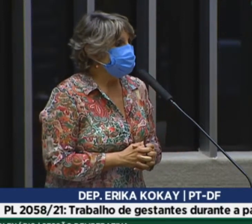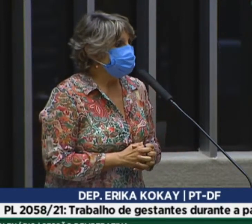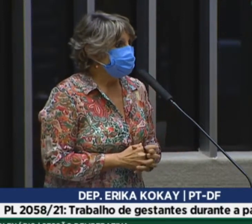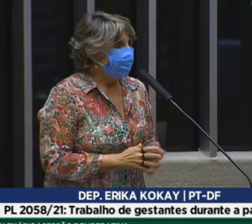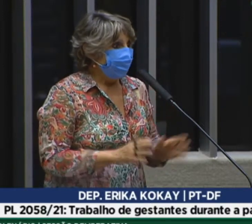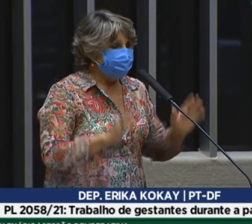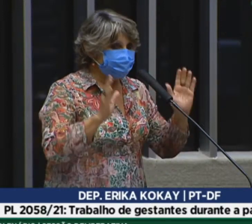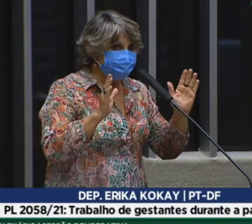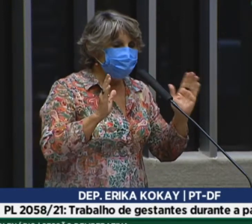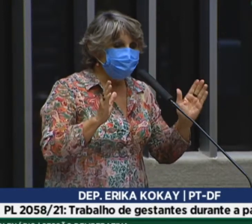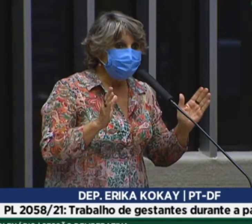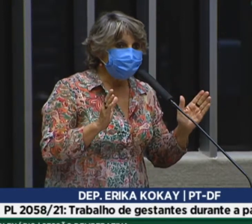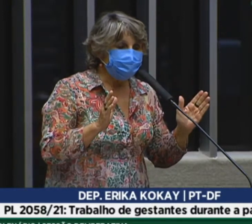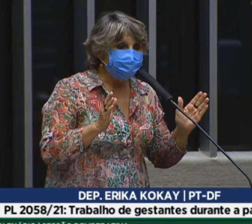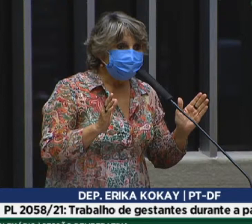SEMPRE BOM LEMBRAR QUE DE CEM MULHERES, QUE MORREM GRÁ